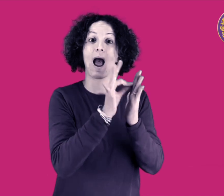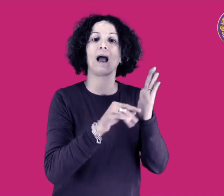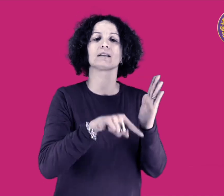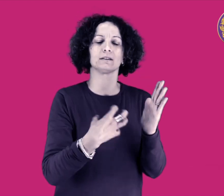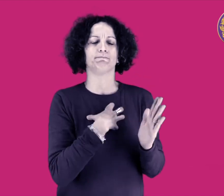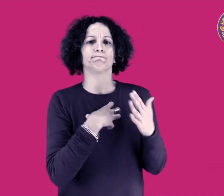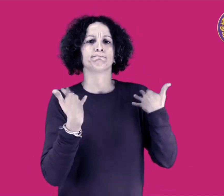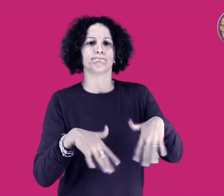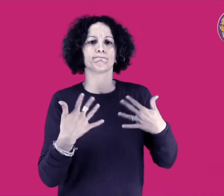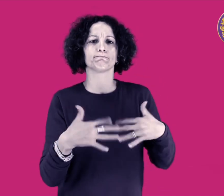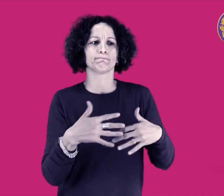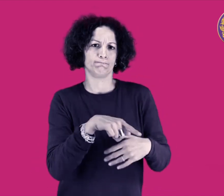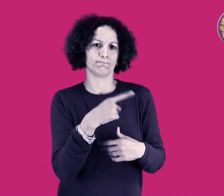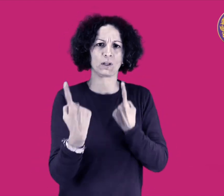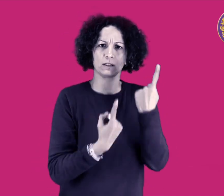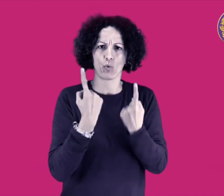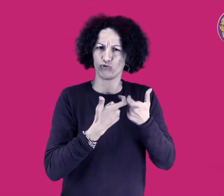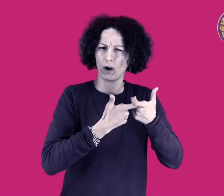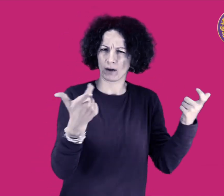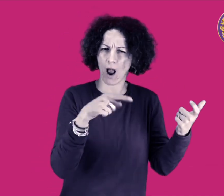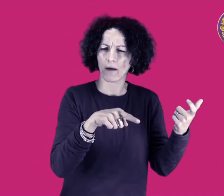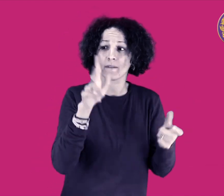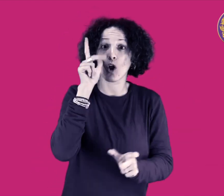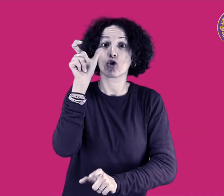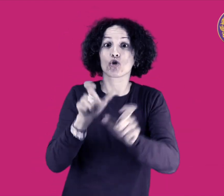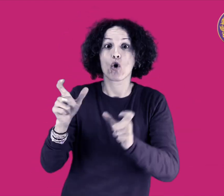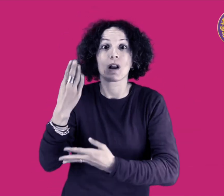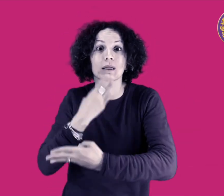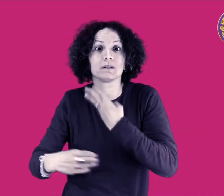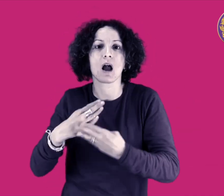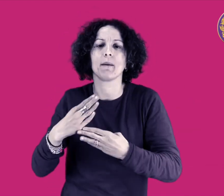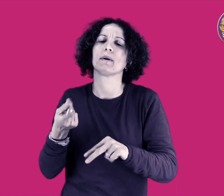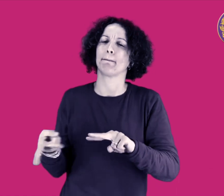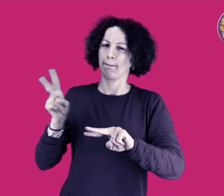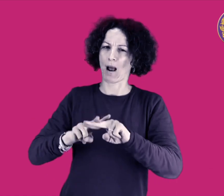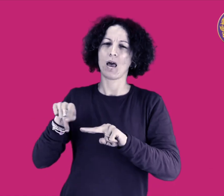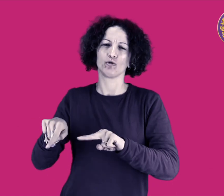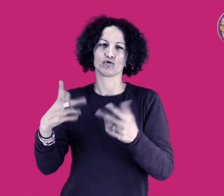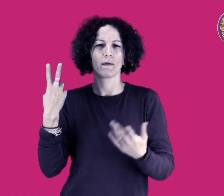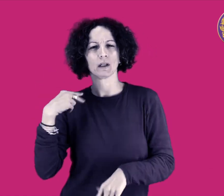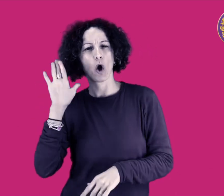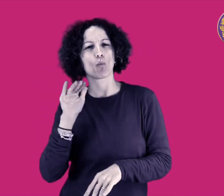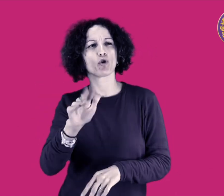Questi dati impressionanti si fanno ancora più gravi per le donne e le ragazze con disabilità,